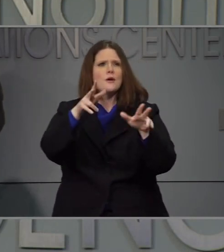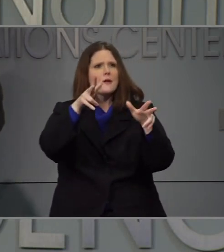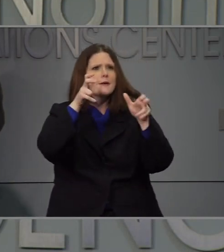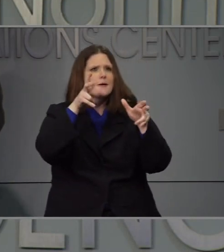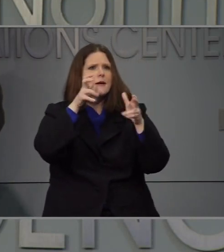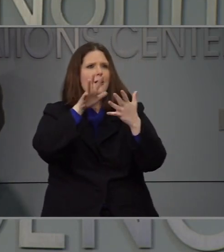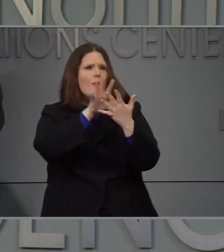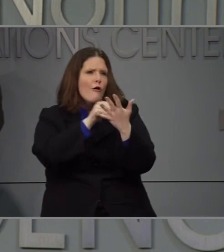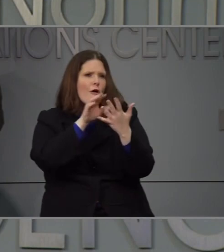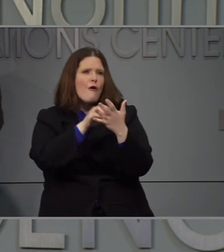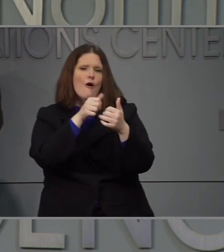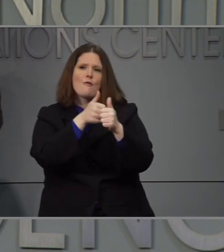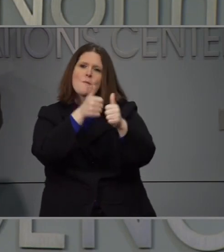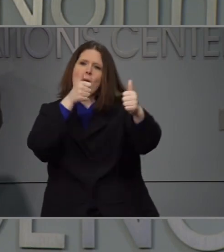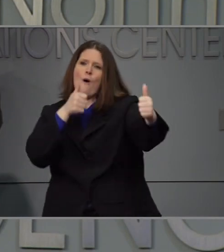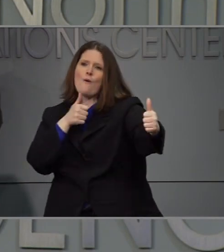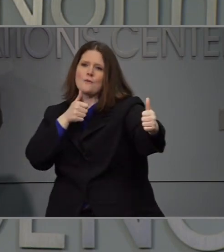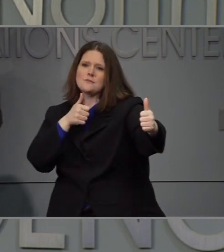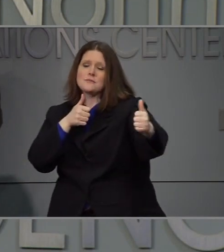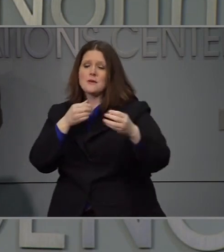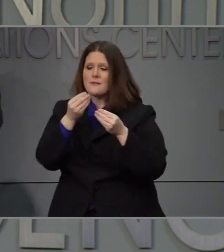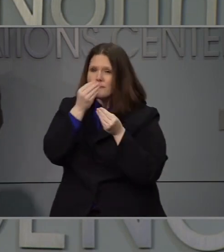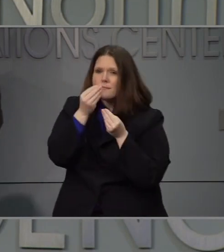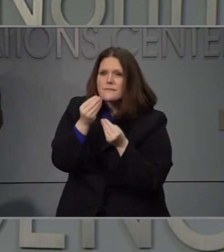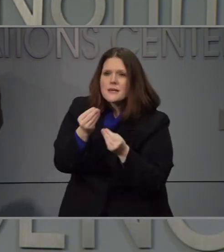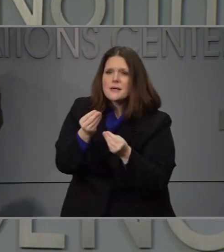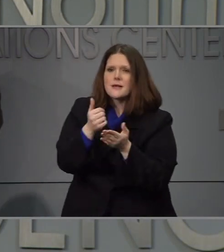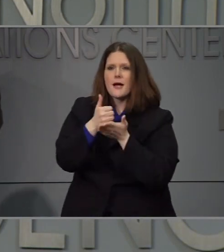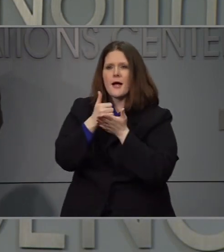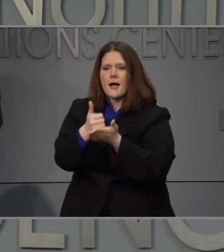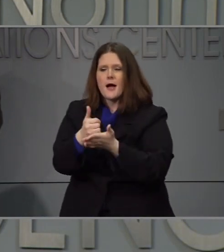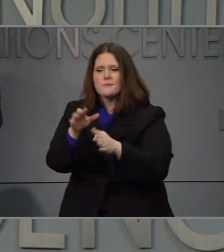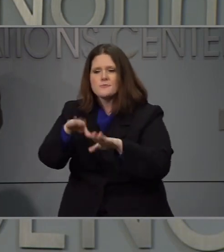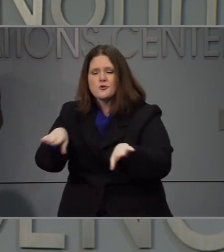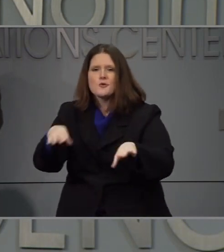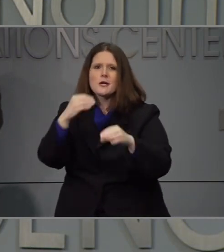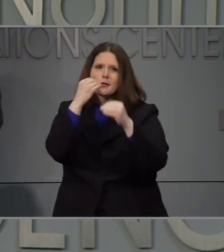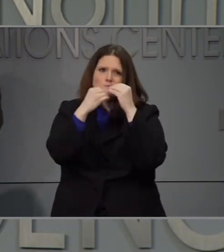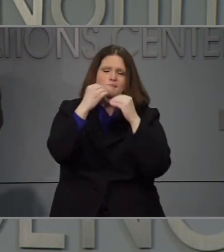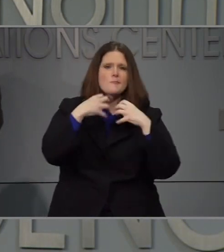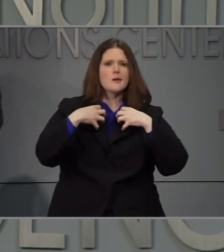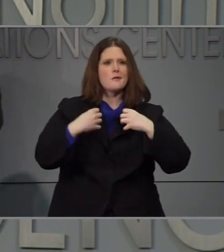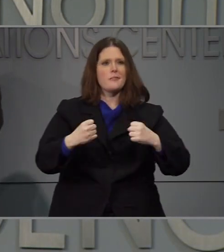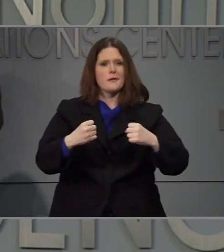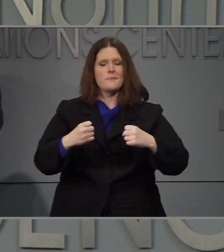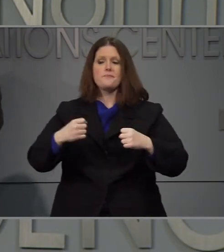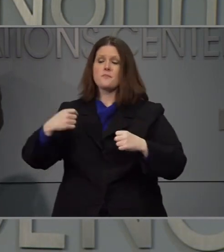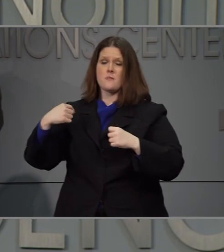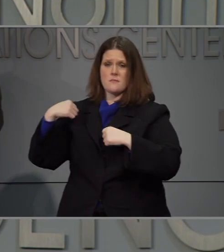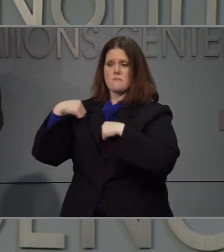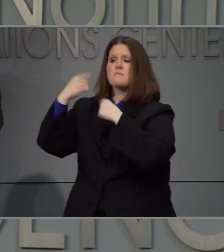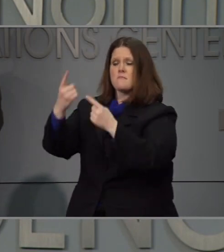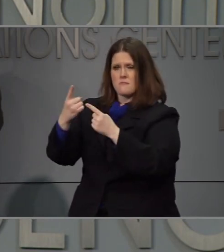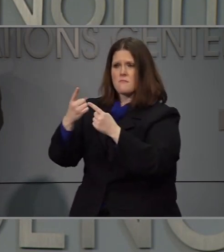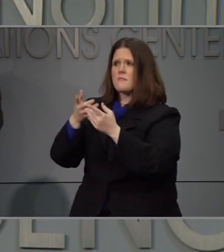queremos que los alumnos puedan aprender a distancia en la